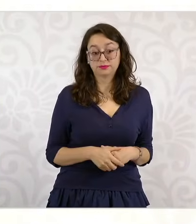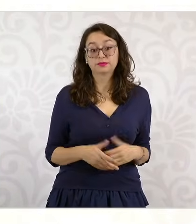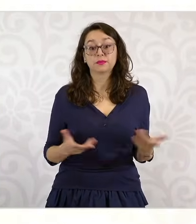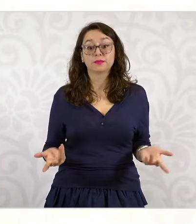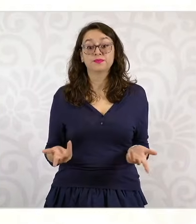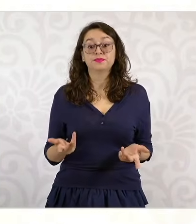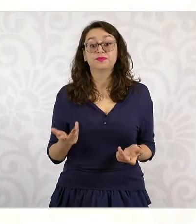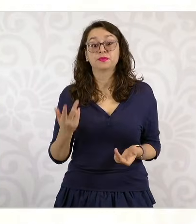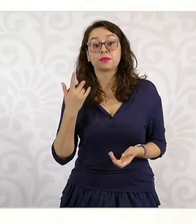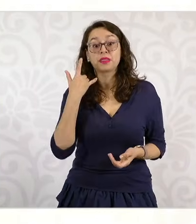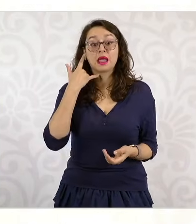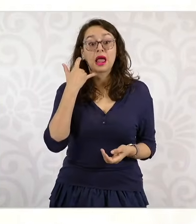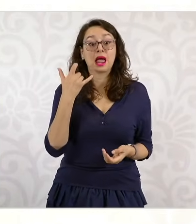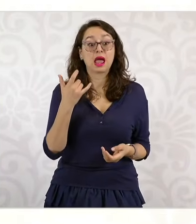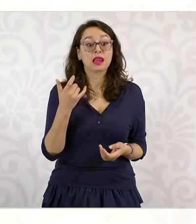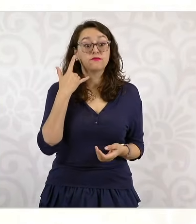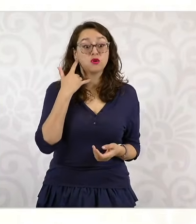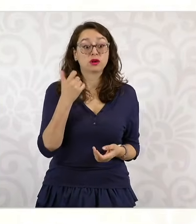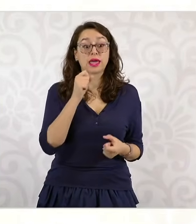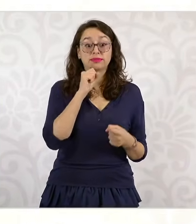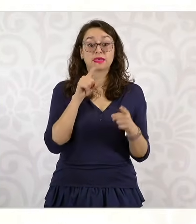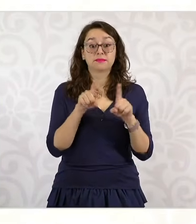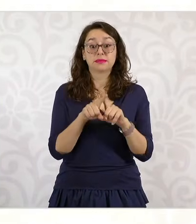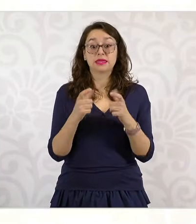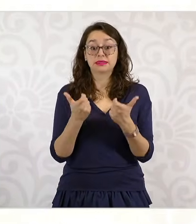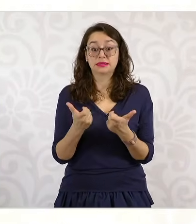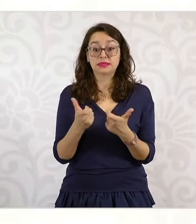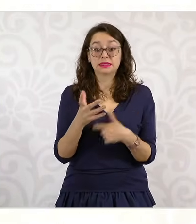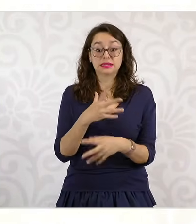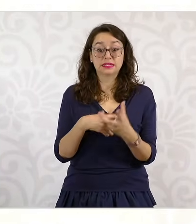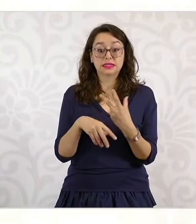quinta economía más grande del mundo. Bueno, no podría ser la quinta economía más grande del mundo